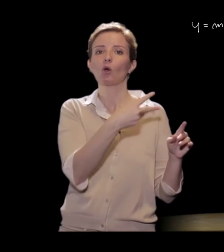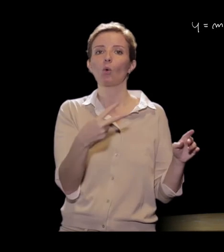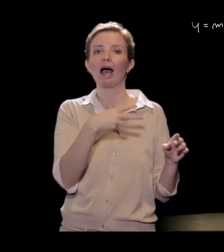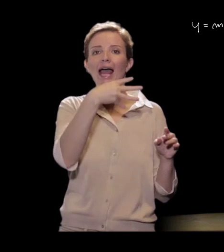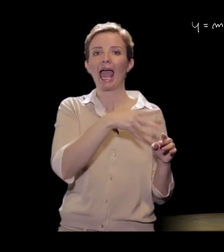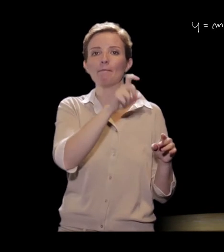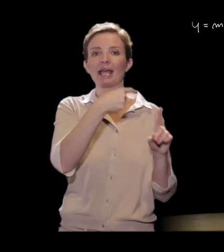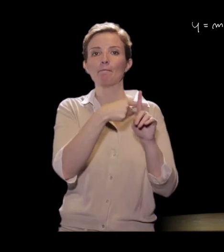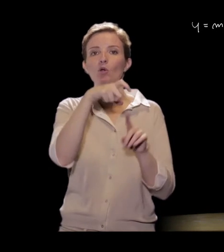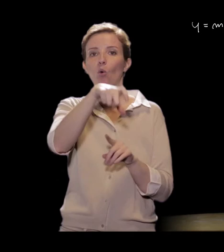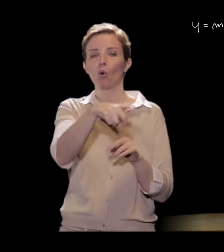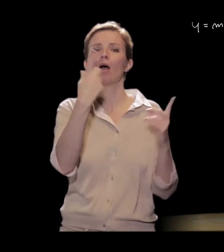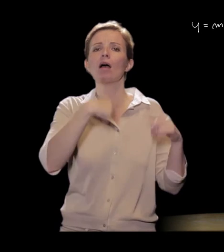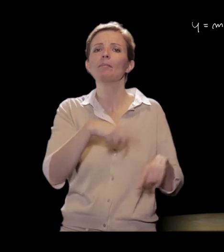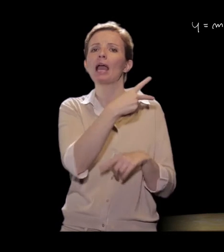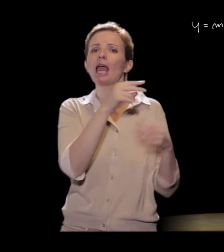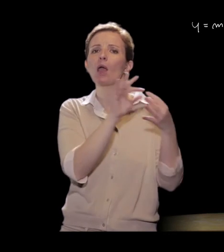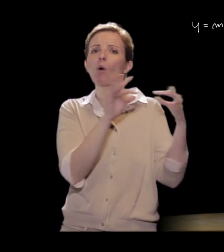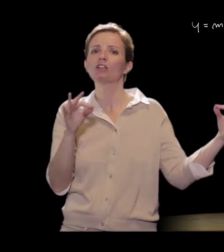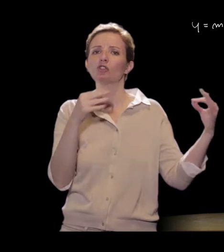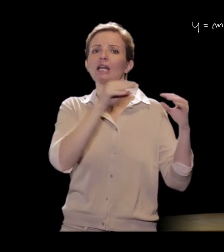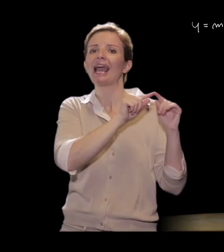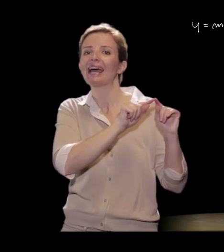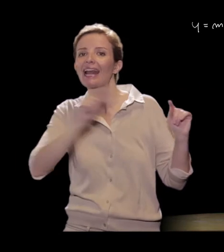Questa si chiama equazione della retta scritta in forma esplicita.